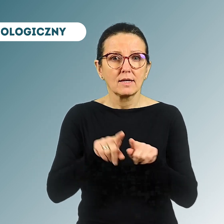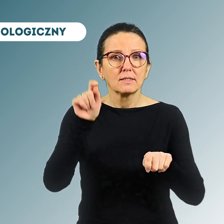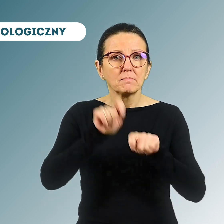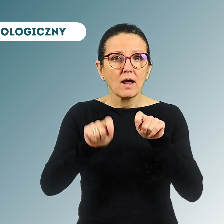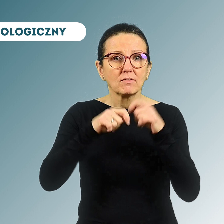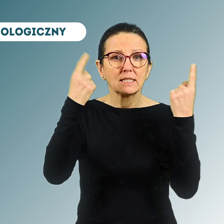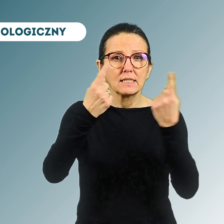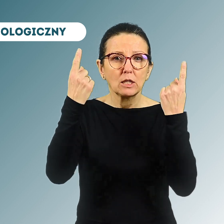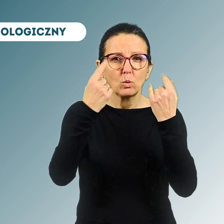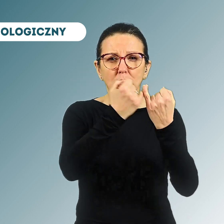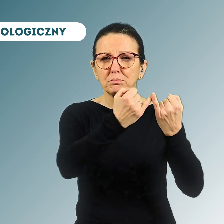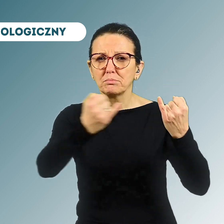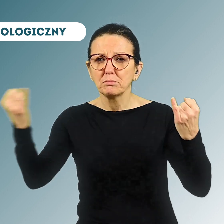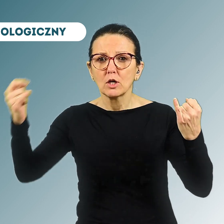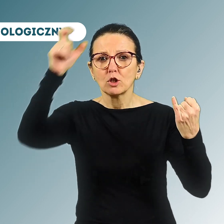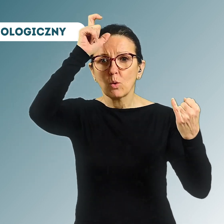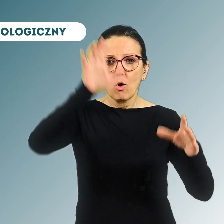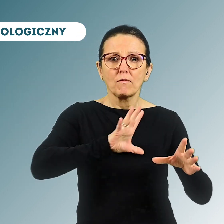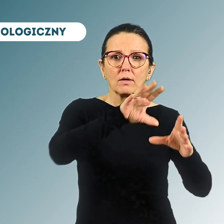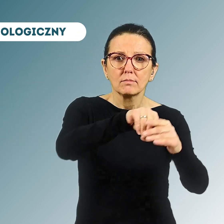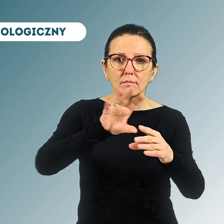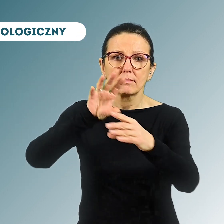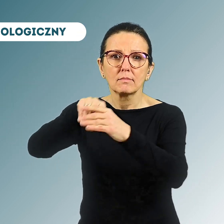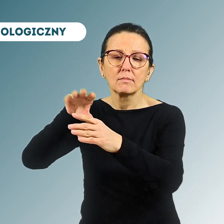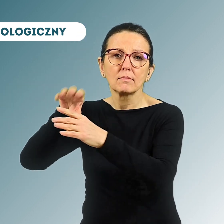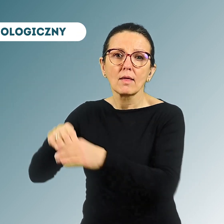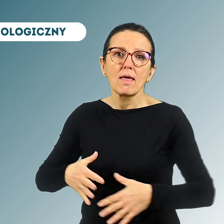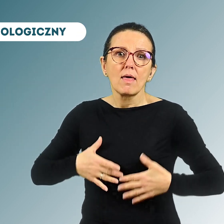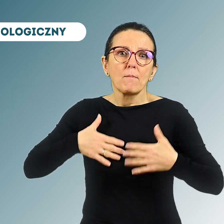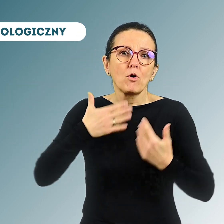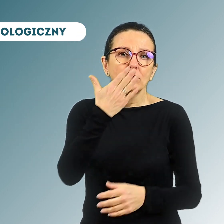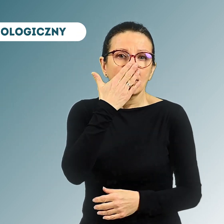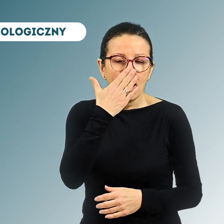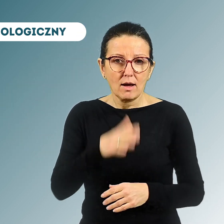sprawdzić jak radzi sobie z emocjami,